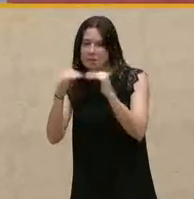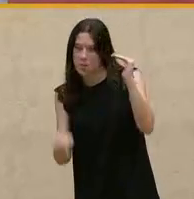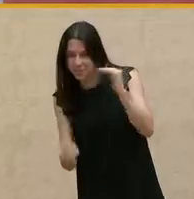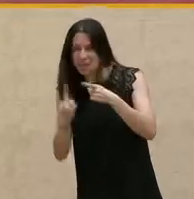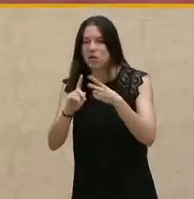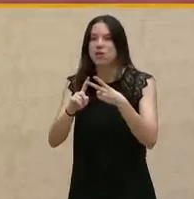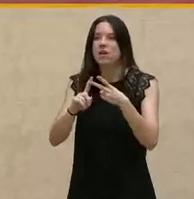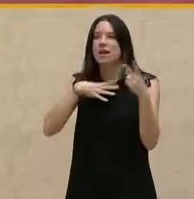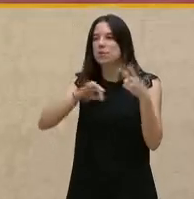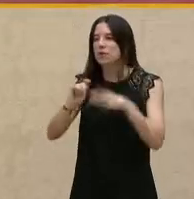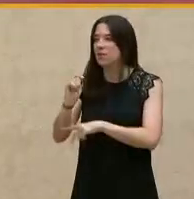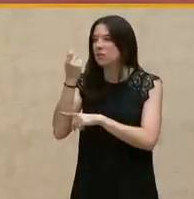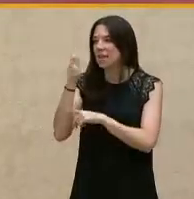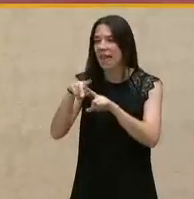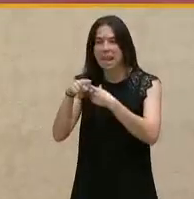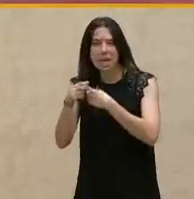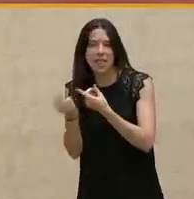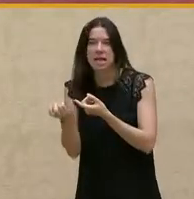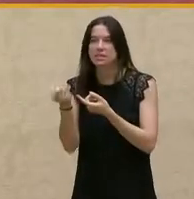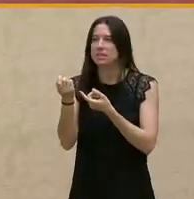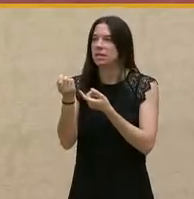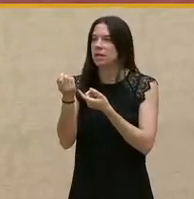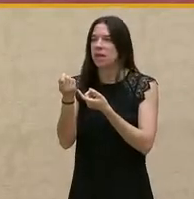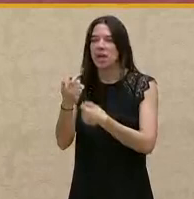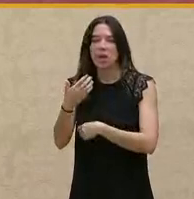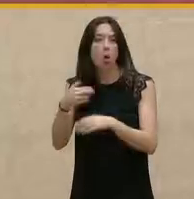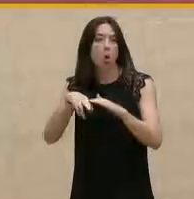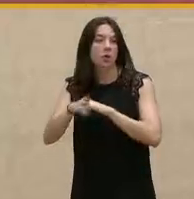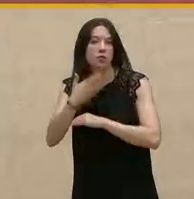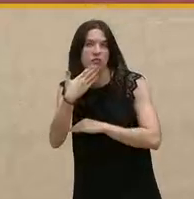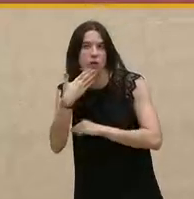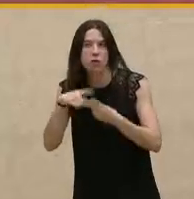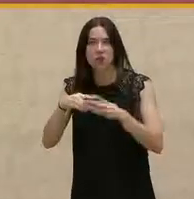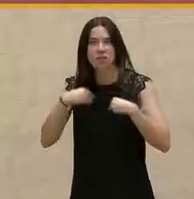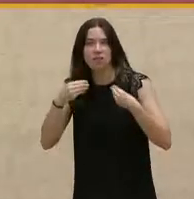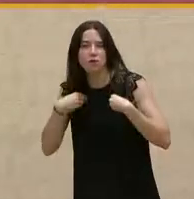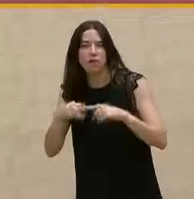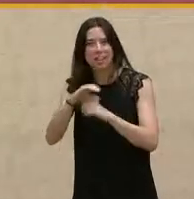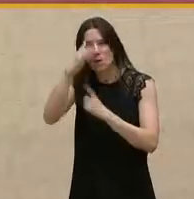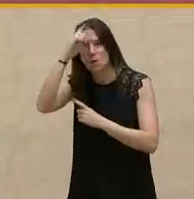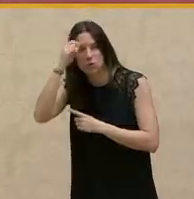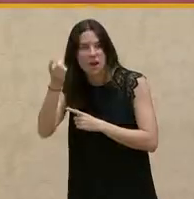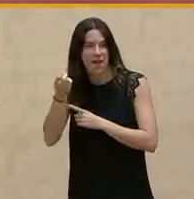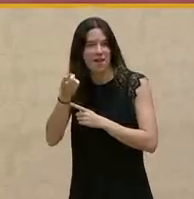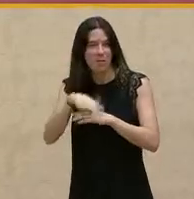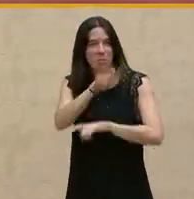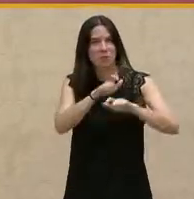a las herramientas de ocio, de disfrute, de cultura, y, en todo eso, creo que hemos